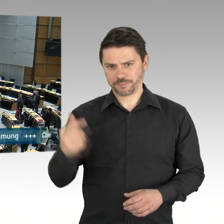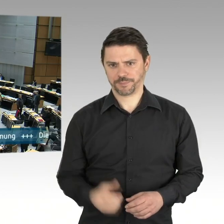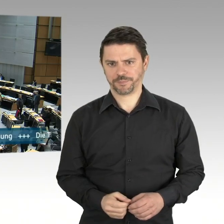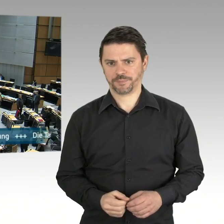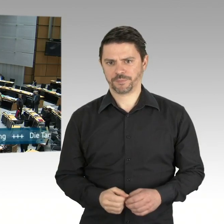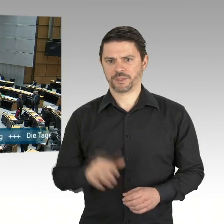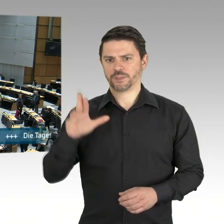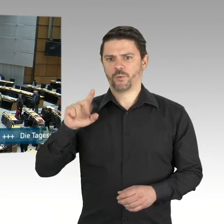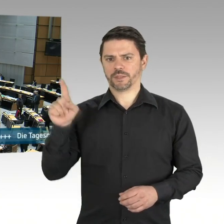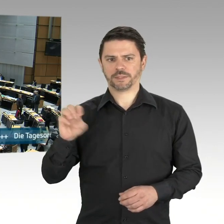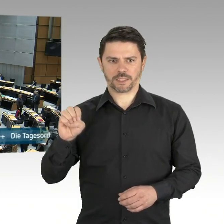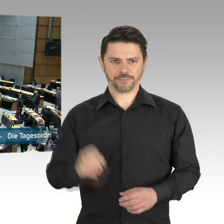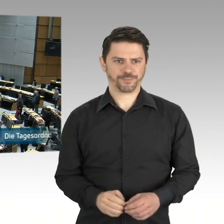Herr Thomas Seerig.